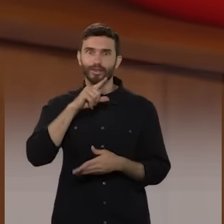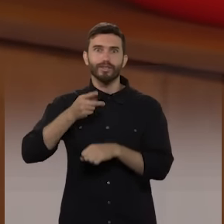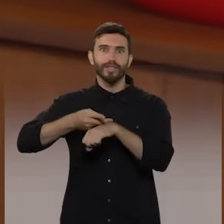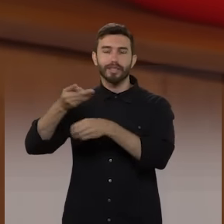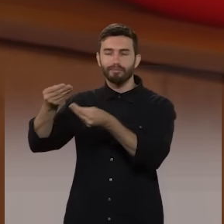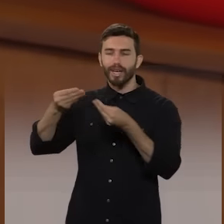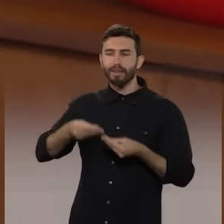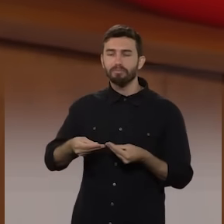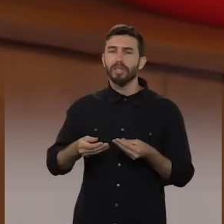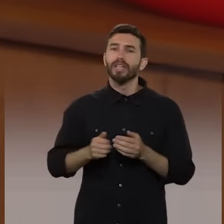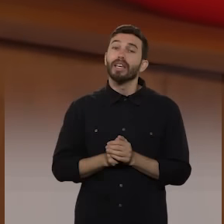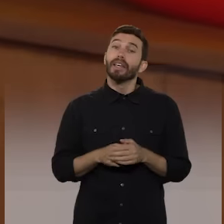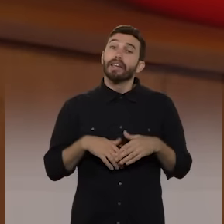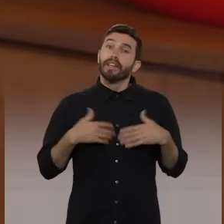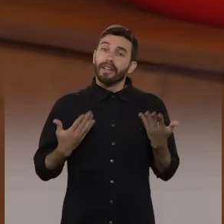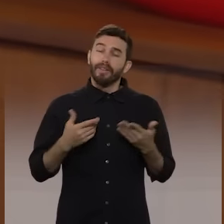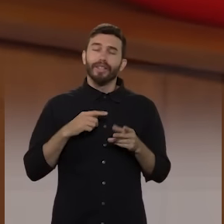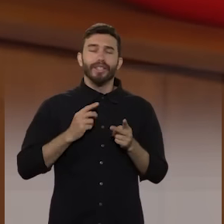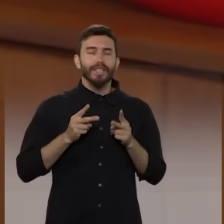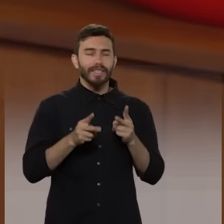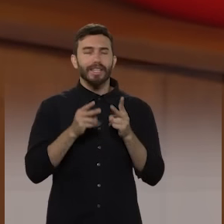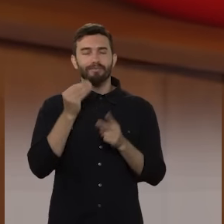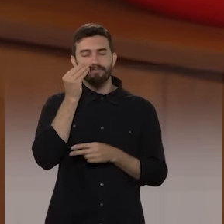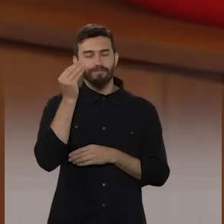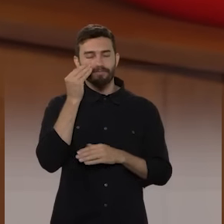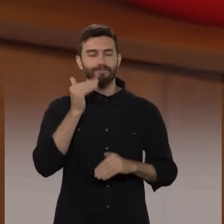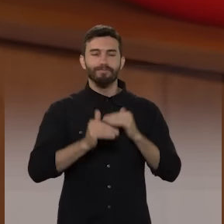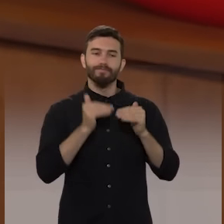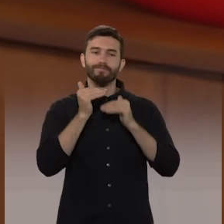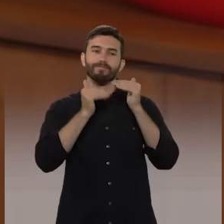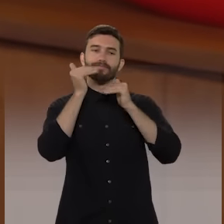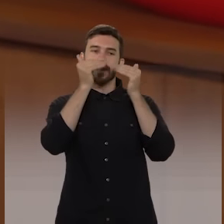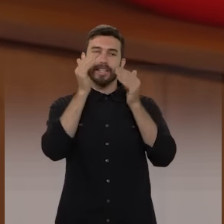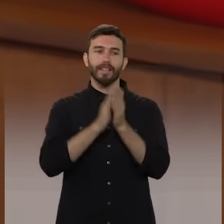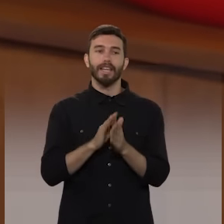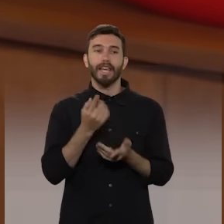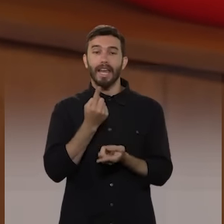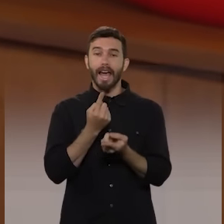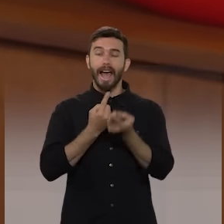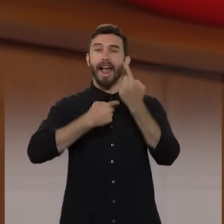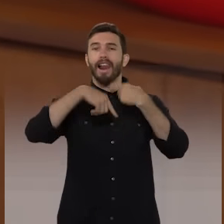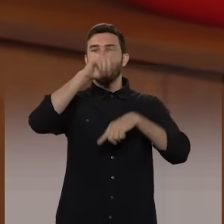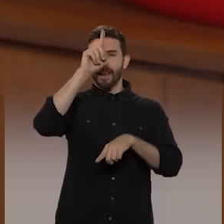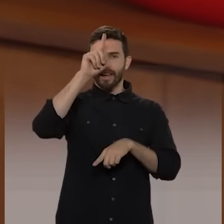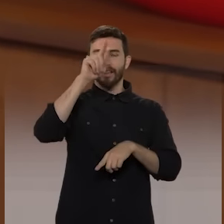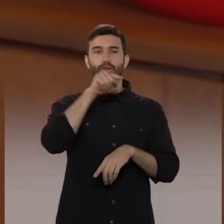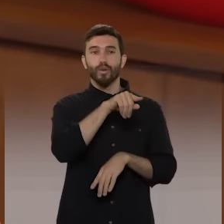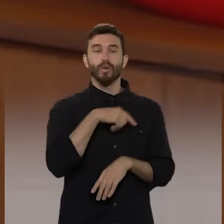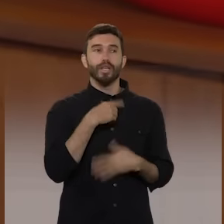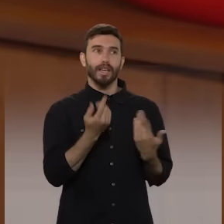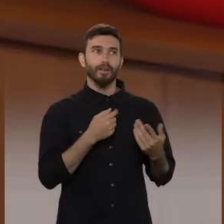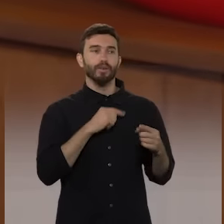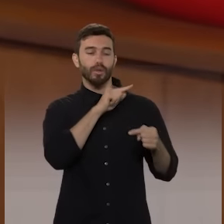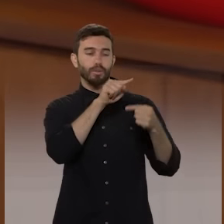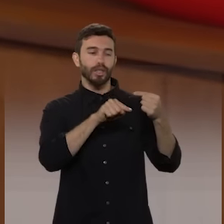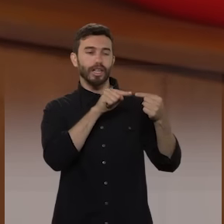Então, nós buscamos essa evolução, ir um pouco além do que são objetivos escritos,